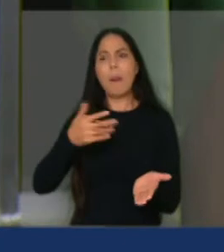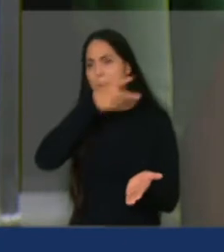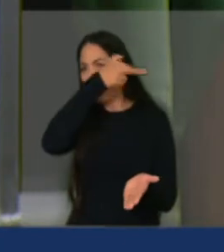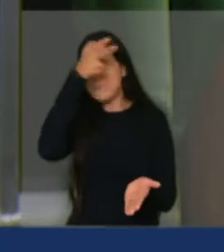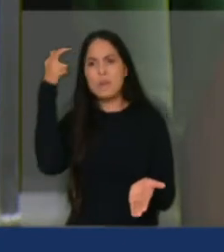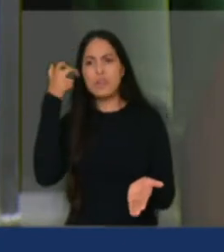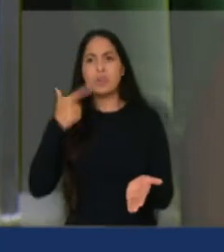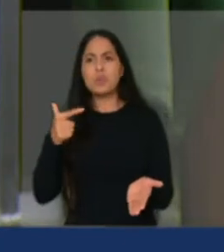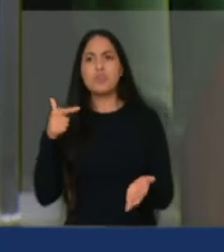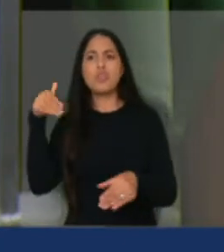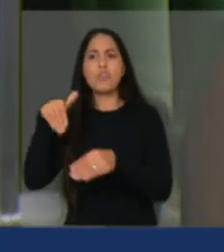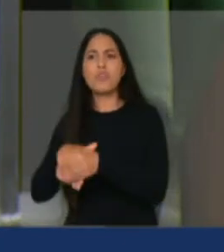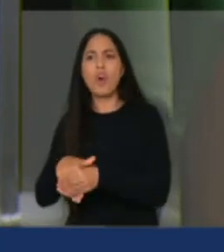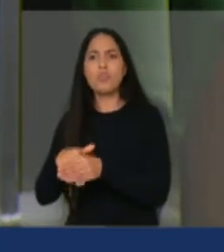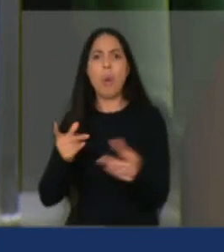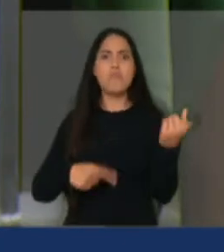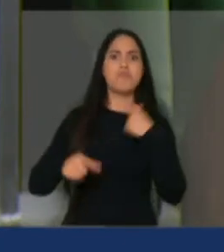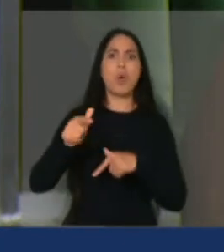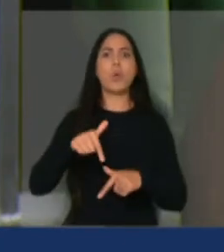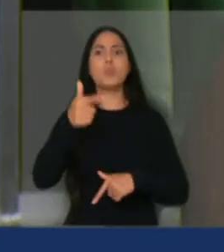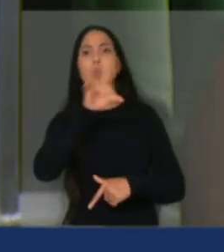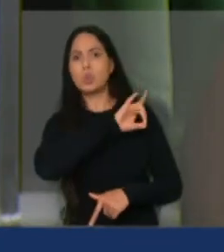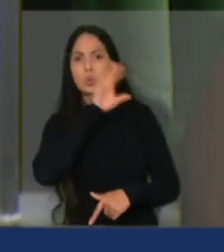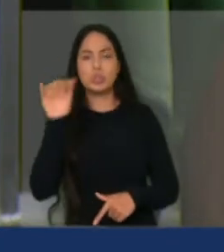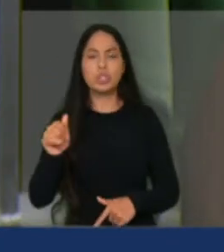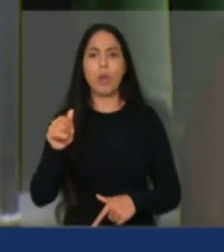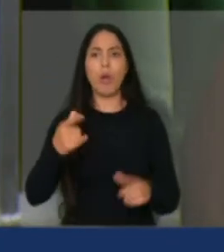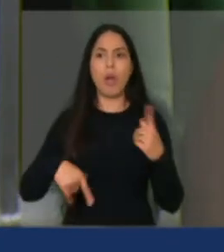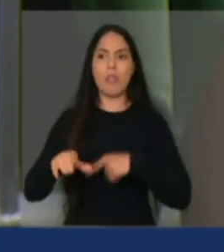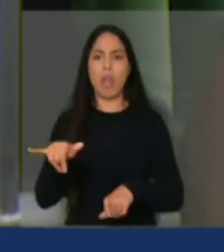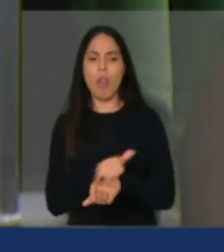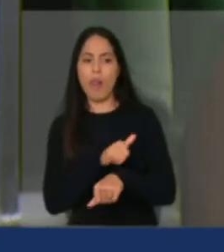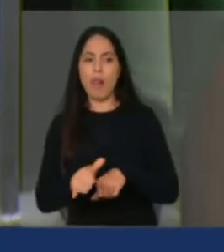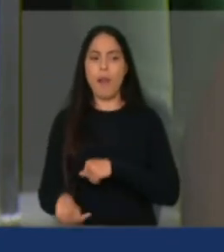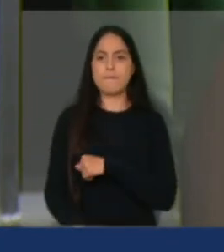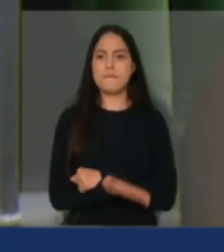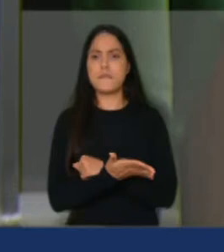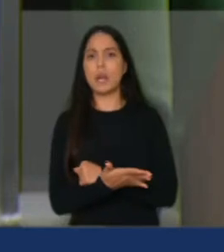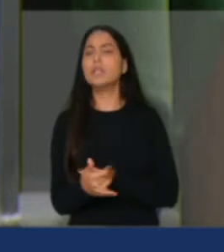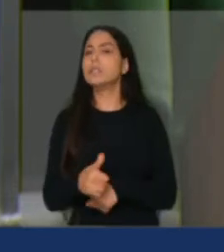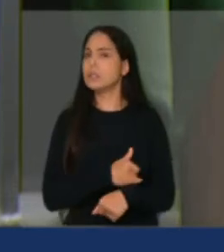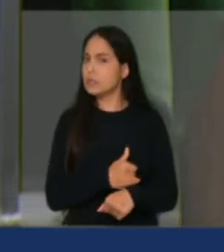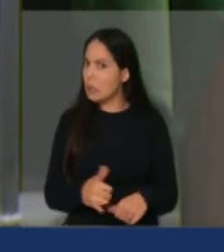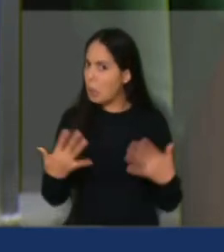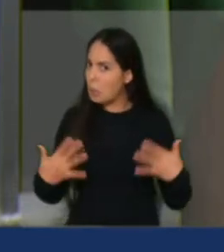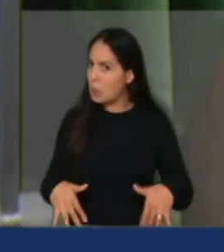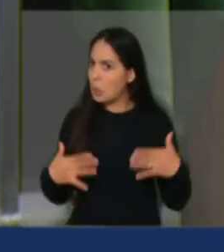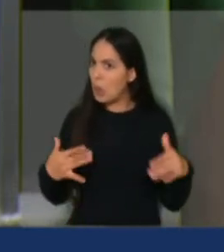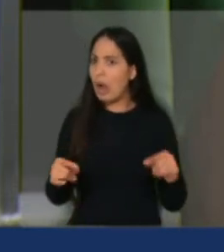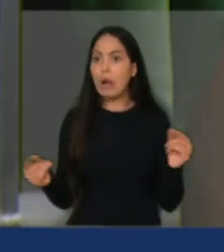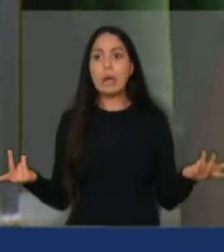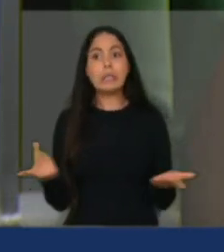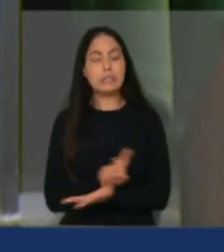OUTRO DIA, GOVERNADOR QUE TIRAVA A FRENTE NO OUTRO DIA, ARRANJOS ERAM FEITOS, E INFELIZMENTE, O GOVERNO BOLSONARO QUE VAI PERDER